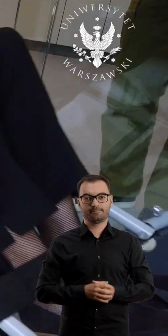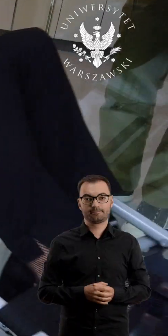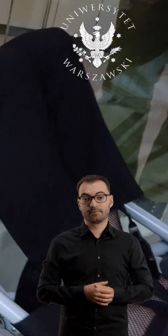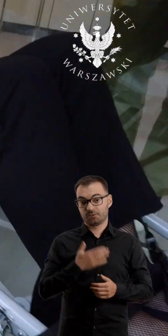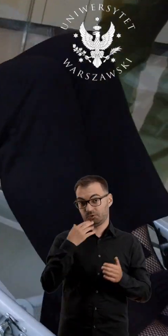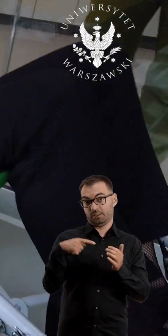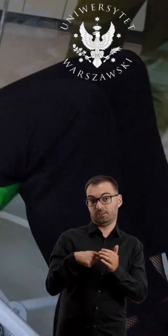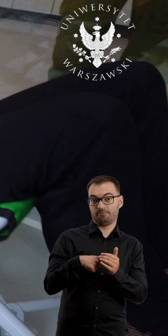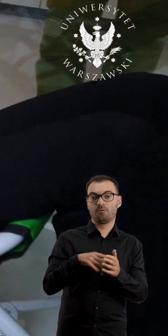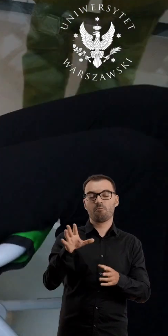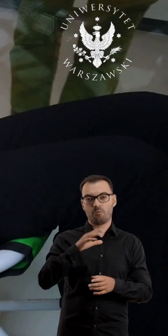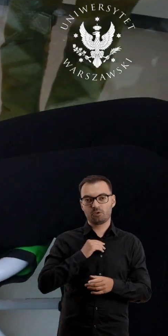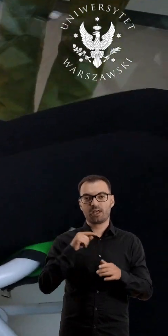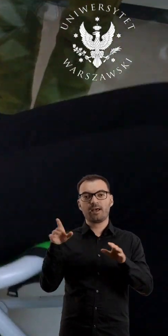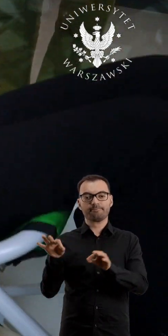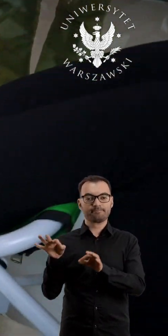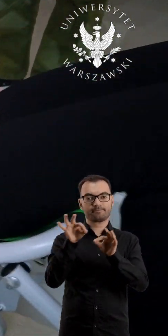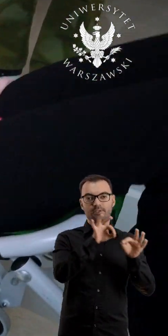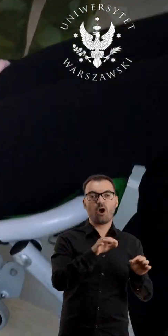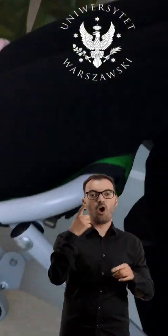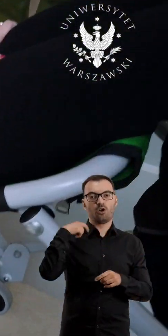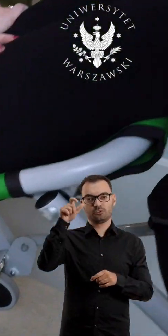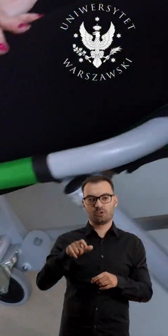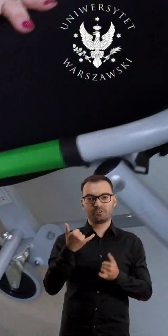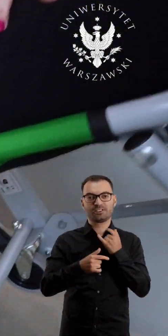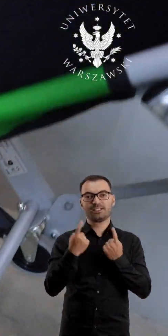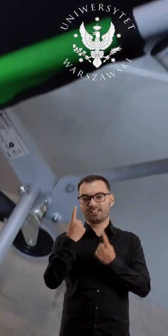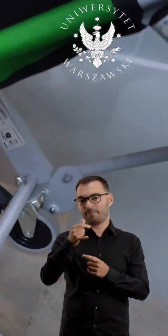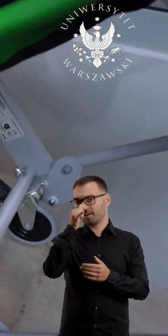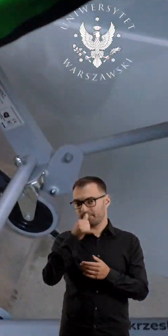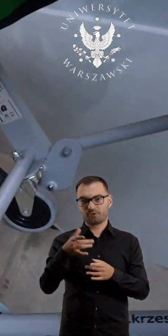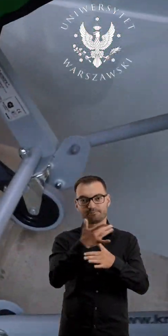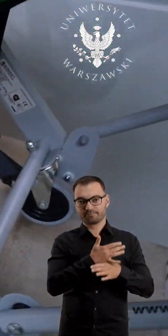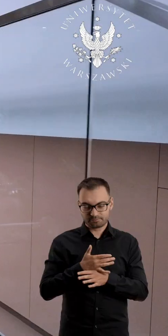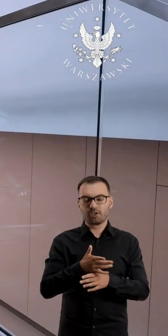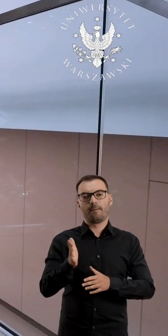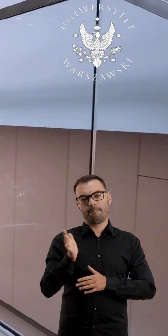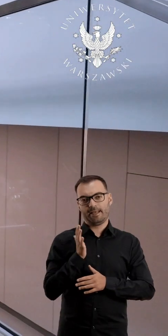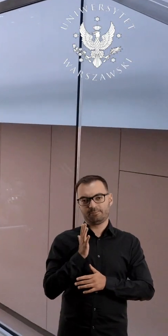Umożliwiają one bezpieczną ewakuację osoby, która nie jest sama w stanie zejść po schodach,